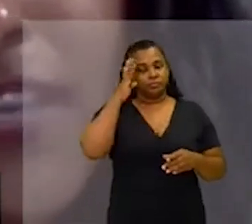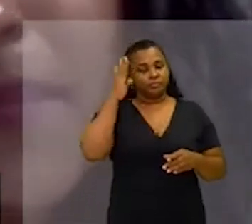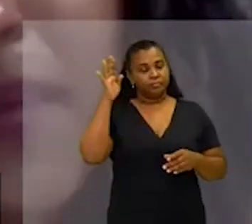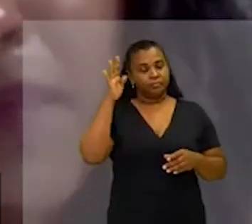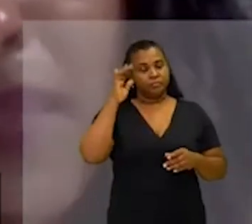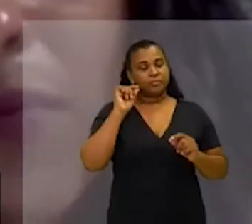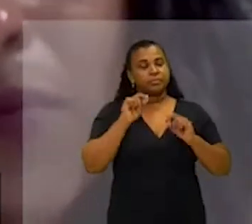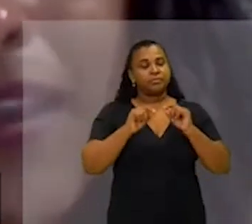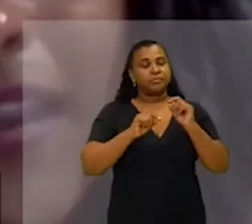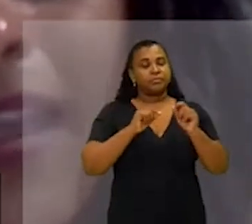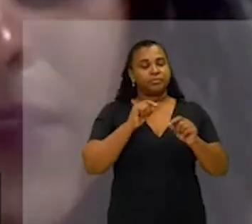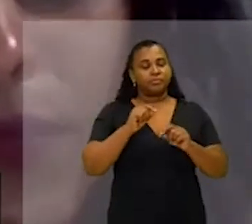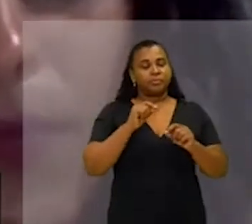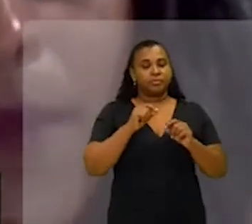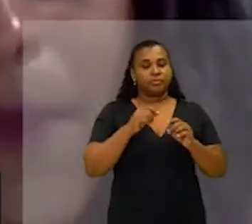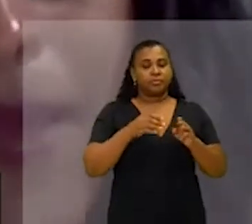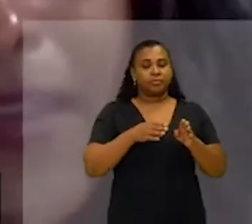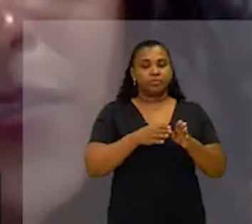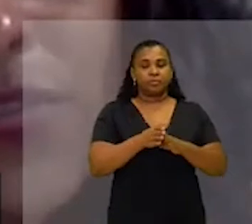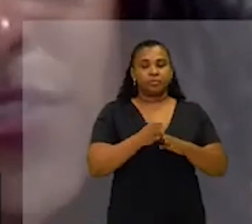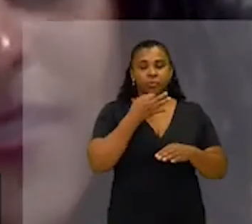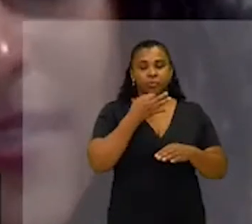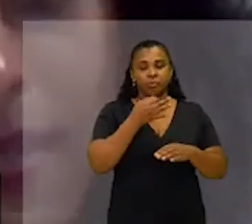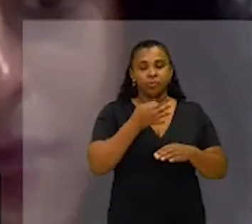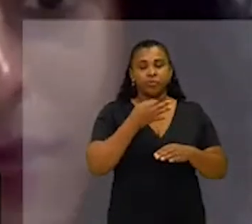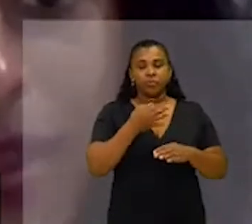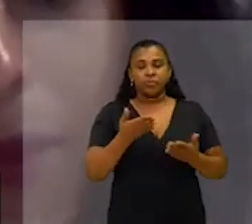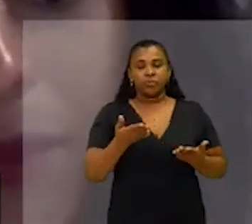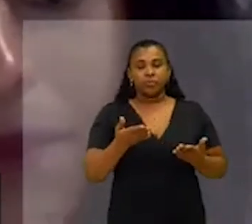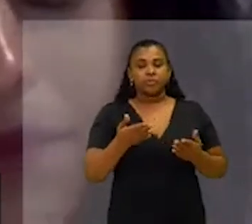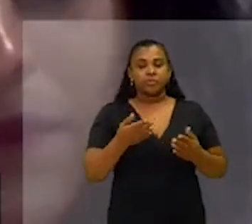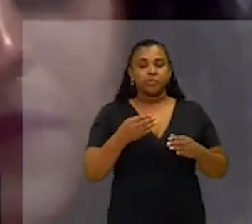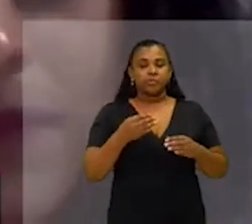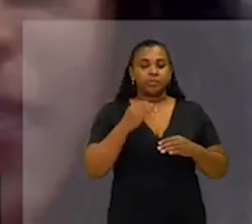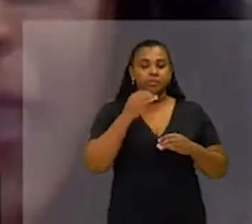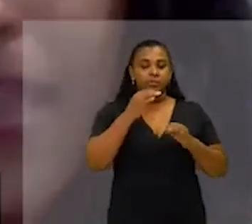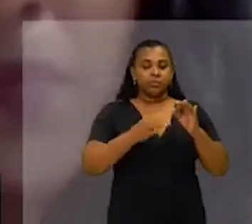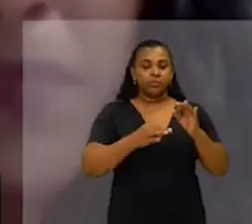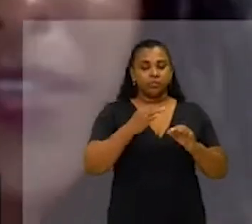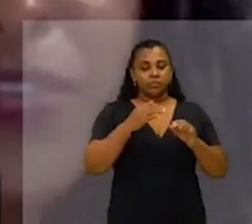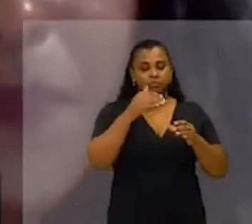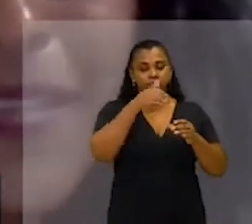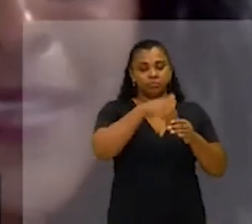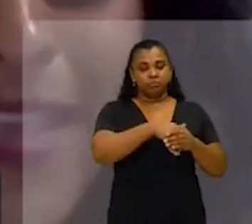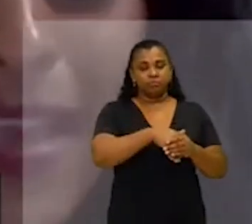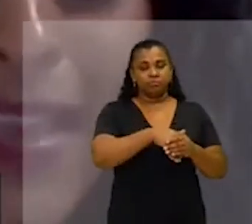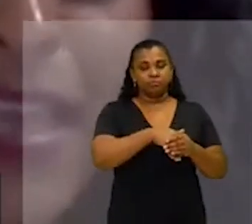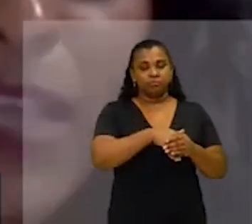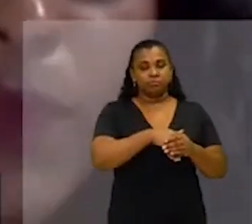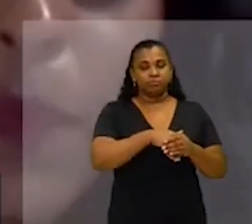é sugestões de encaminhamento concreto para a justiça eleitoral e é realmente pensar